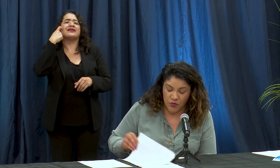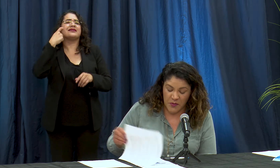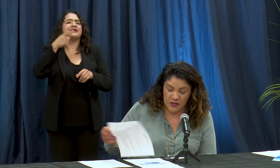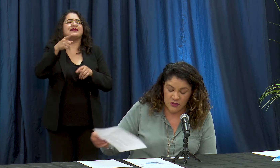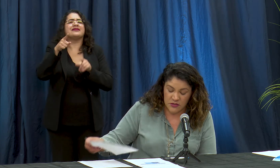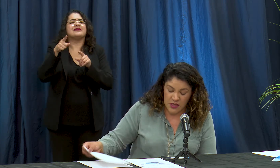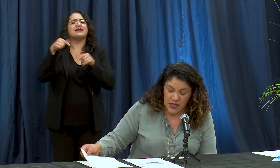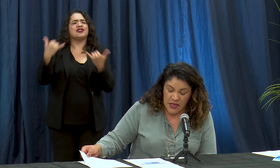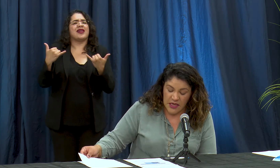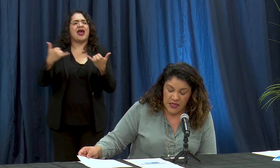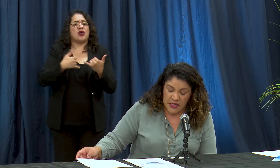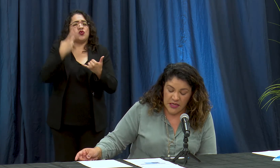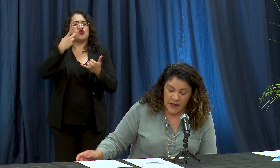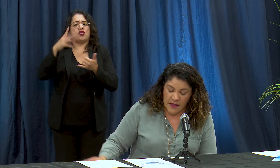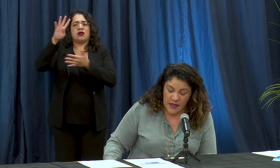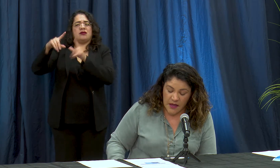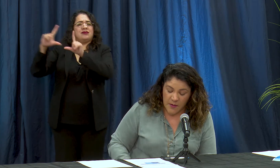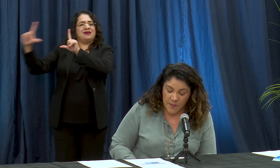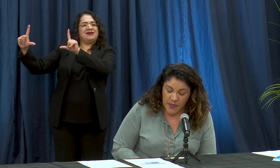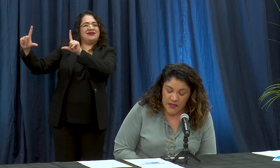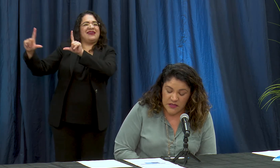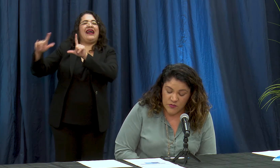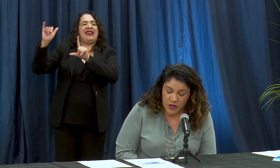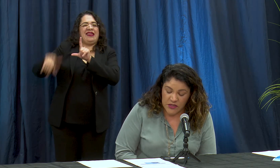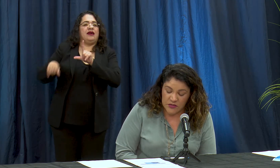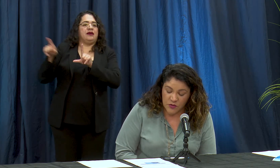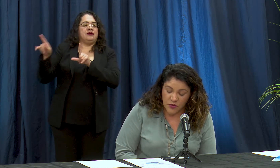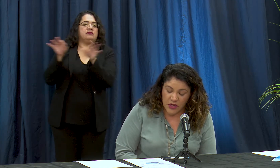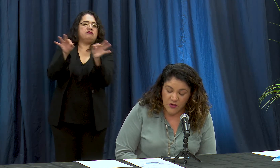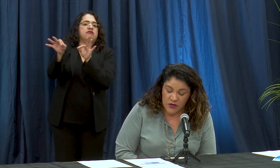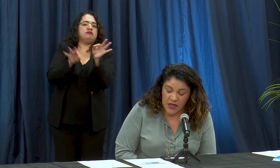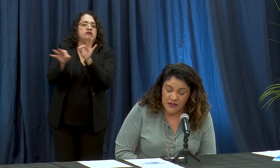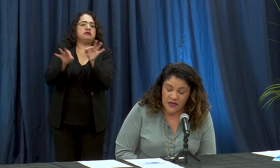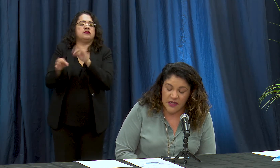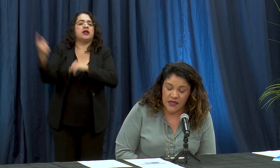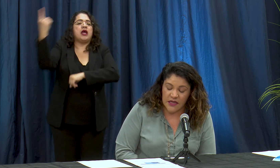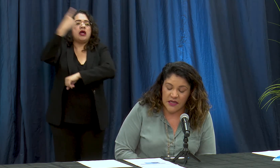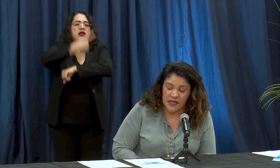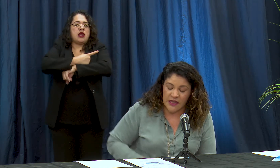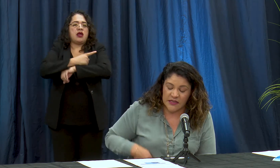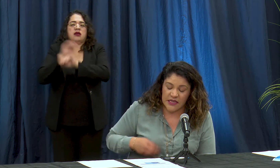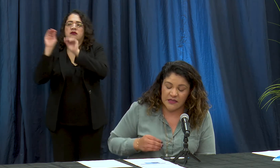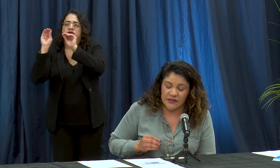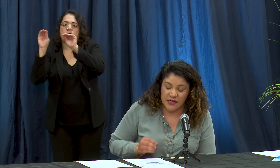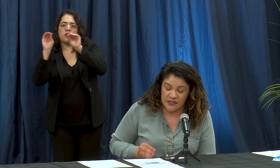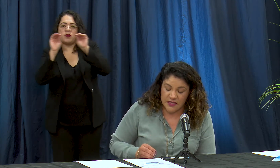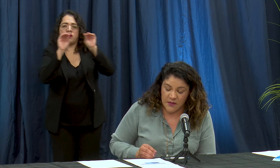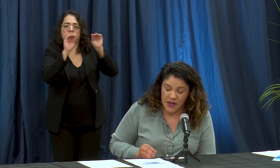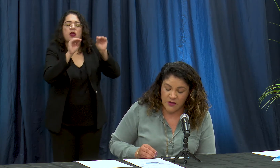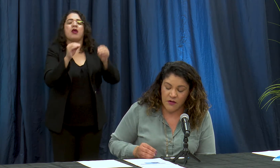momentos y es la suerte tsukuri aaron entre el dia tres de mayo